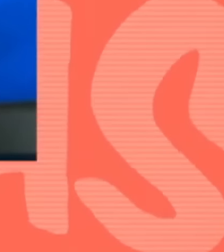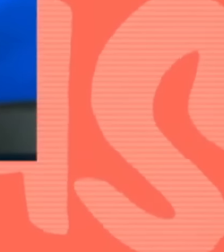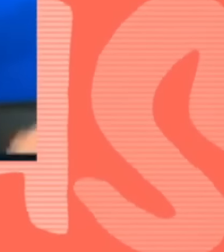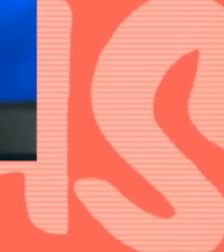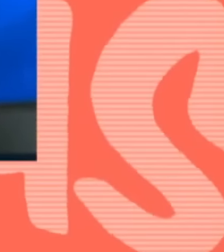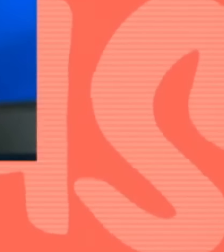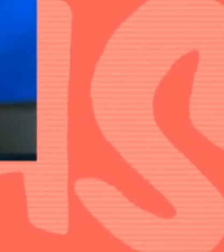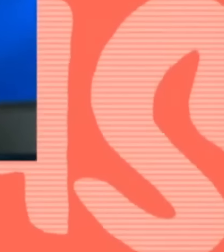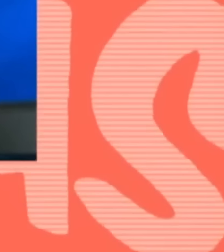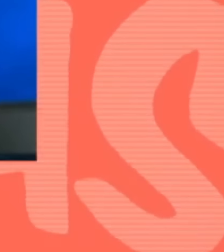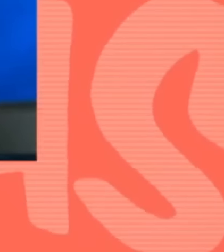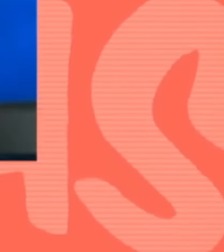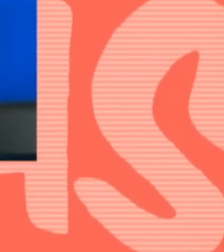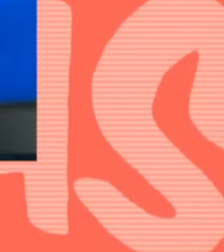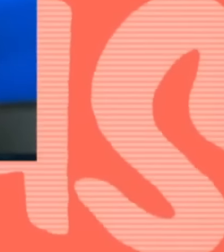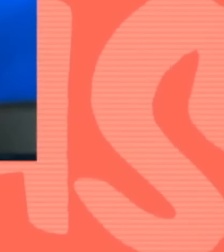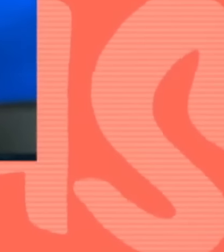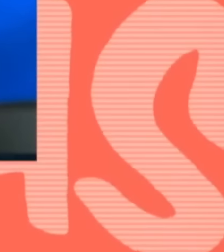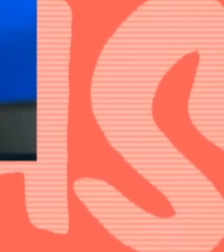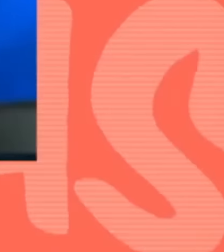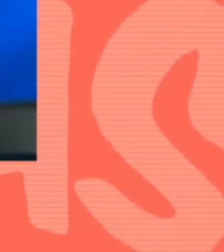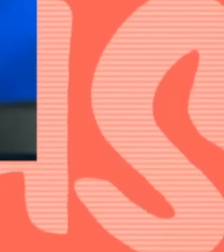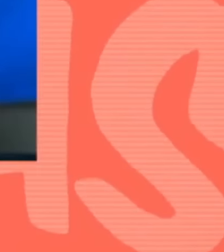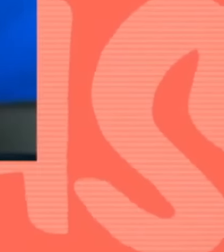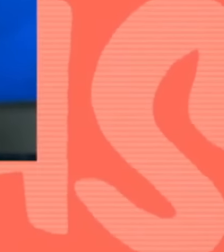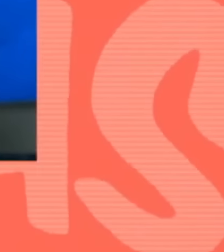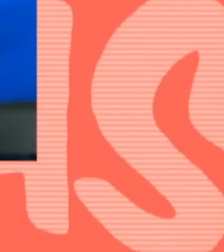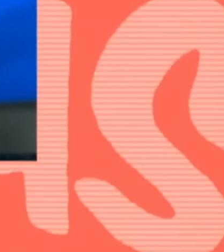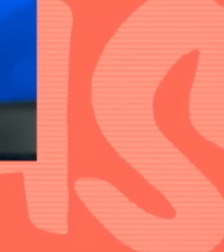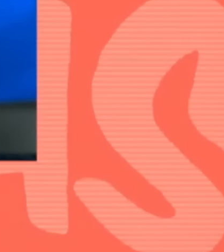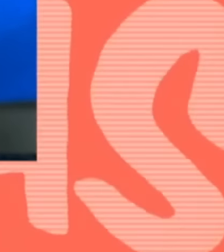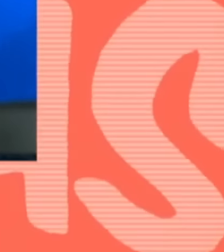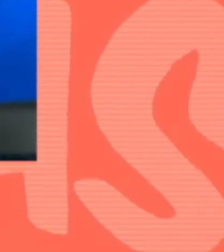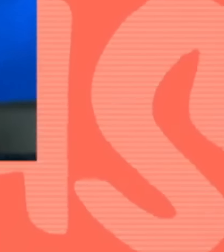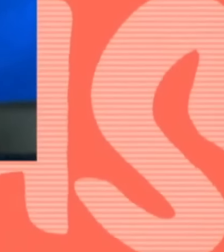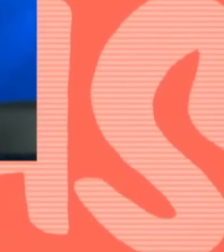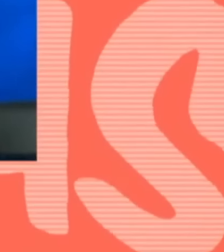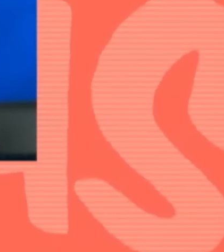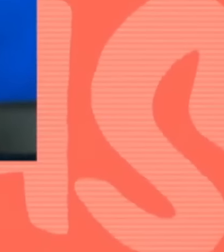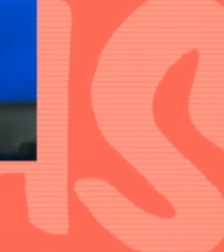más de un millón de establecimientos. Tú si te leyeras robot sería menos ignorante en tus